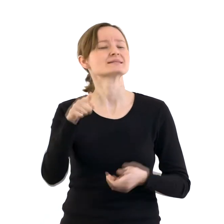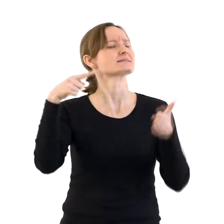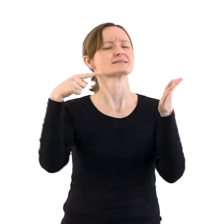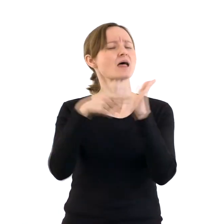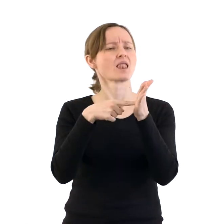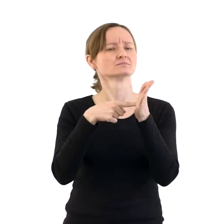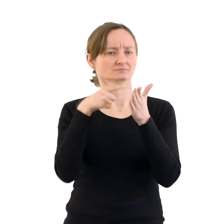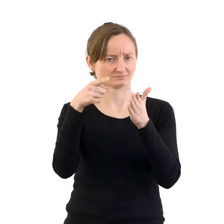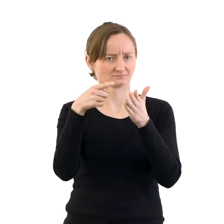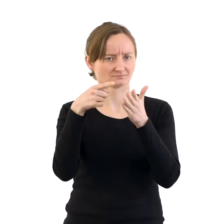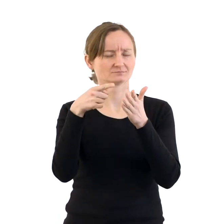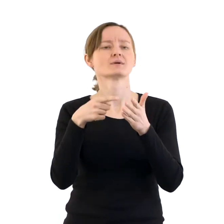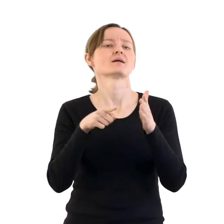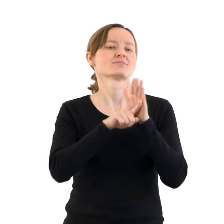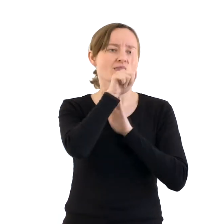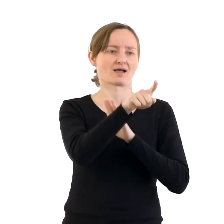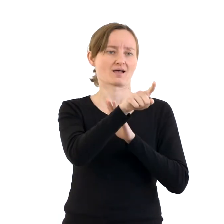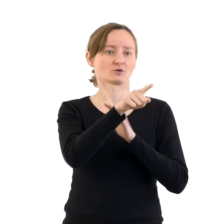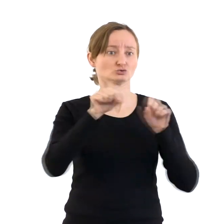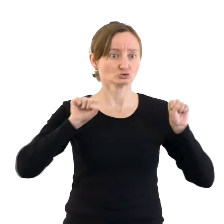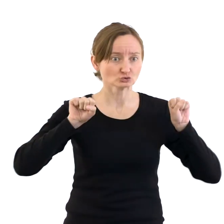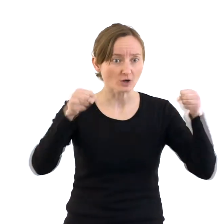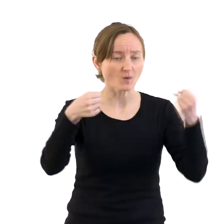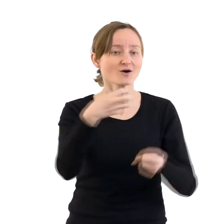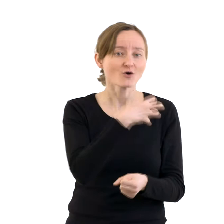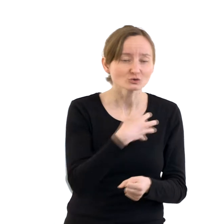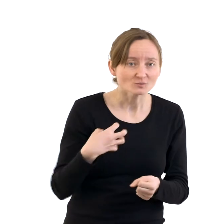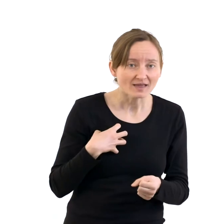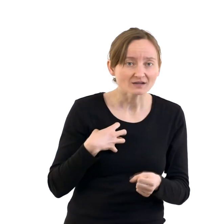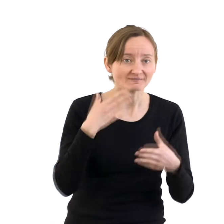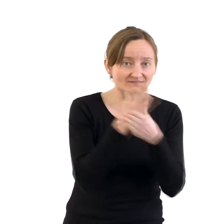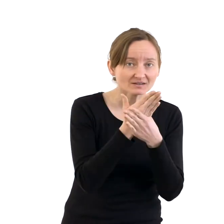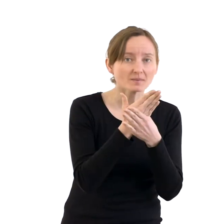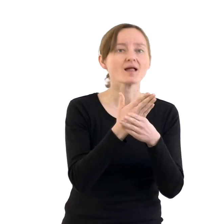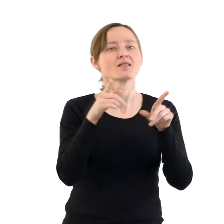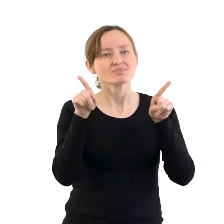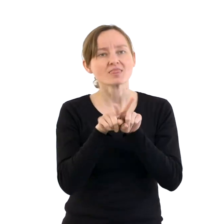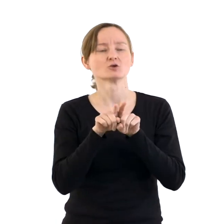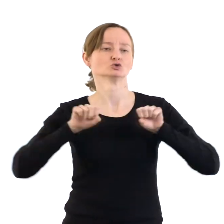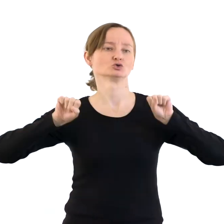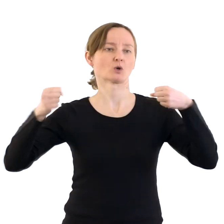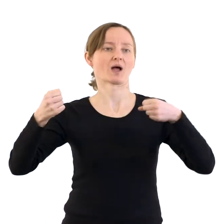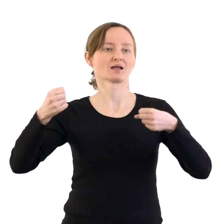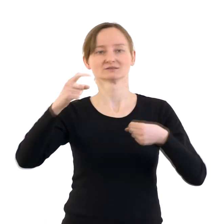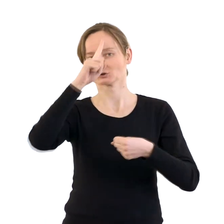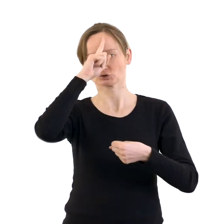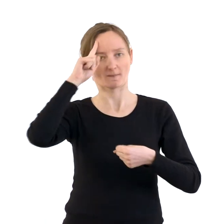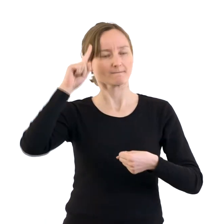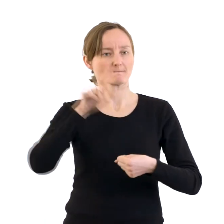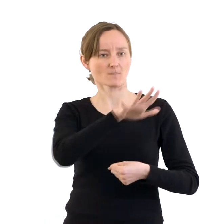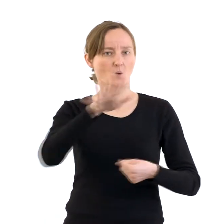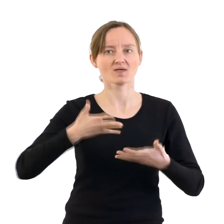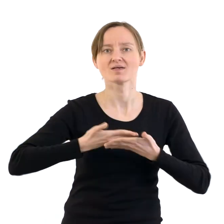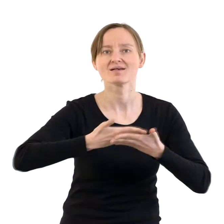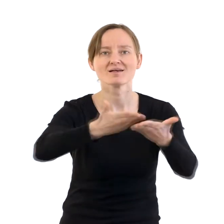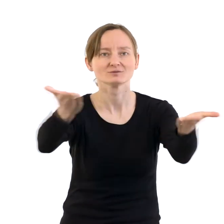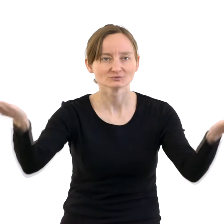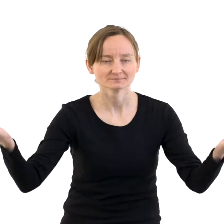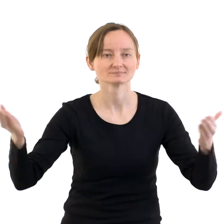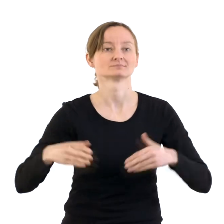w celu wykorzystania w działalności gospodarczej i działalności społecznej.